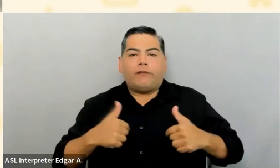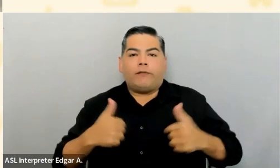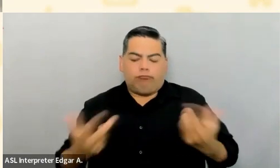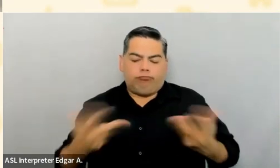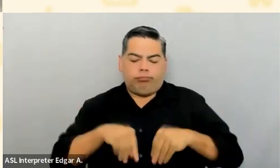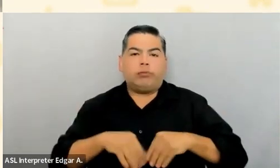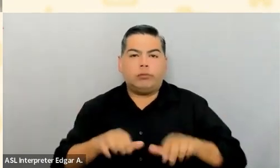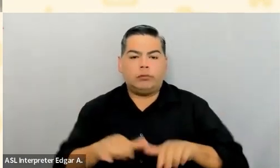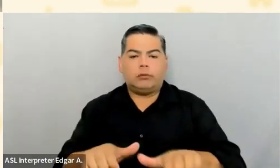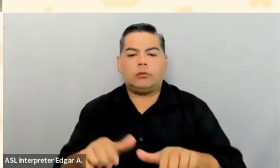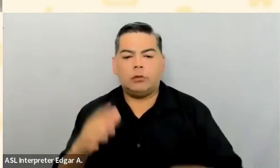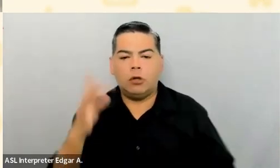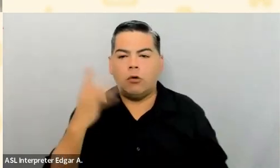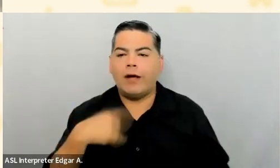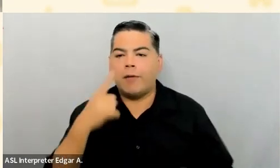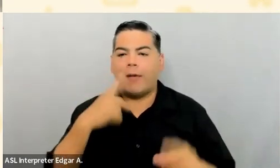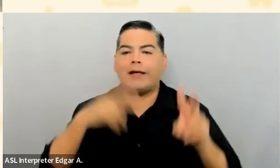porque entonces mi título podría ser mucho más corto.